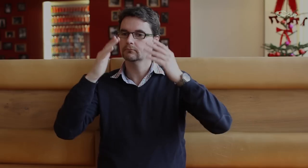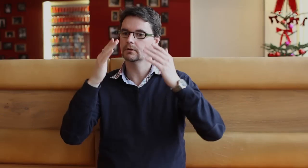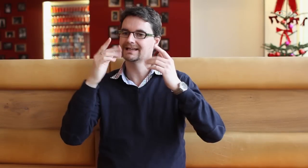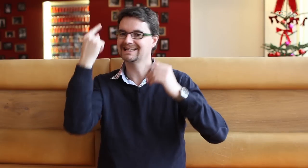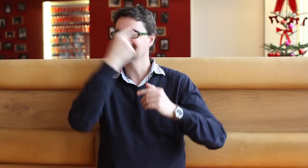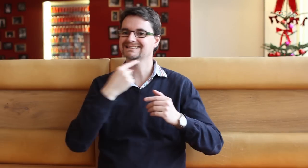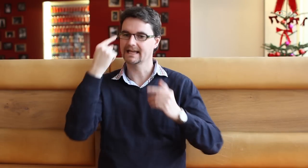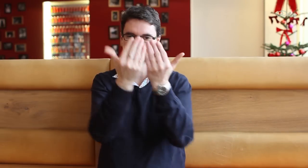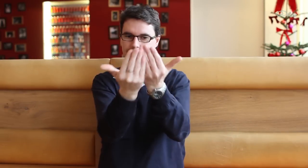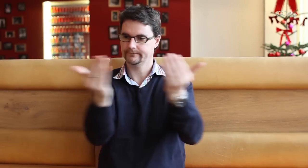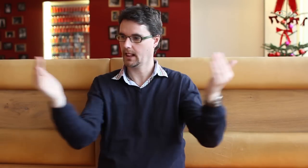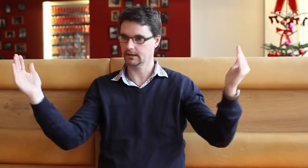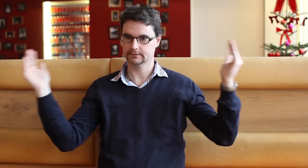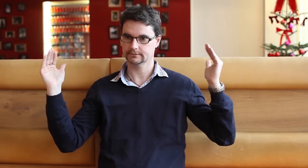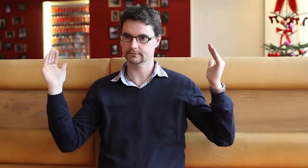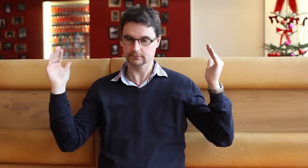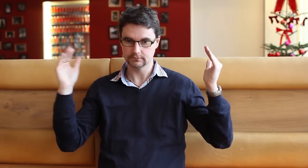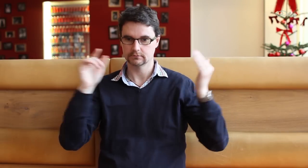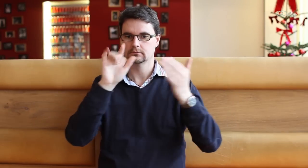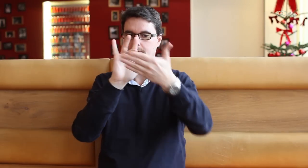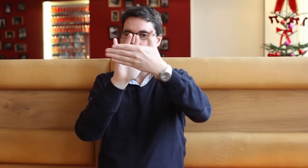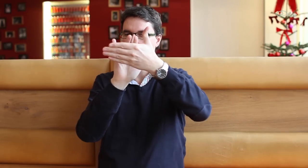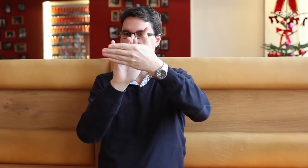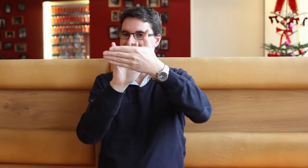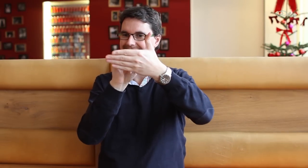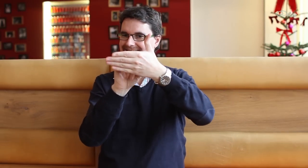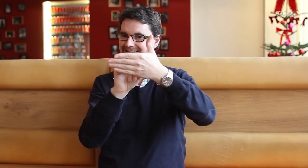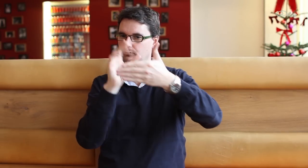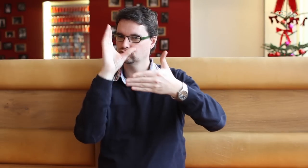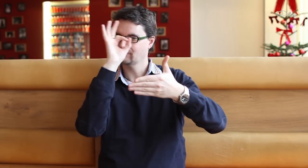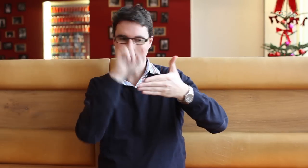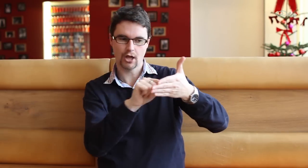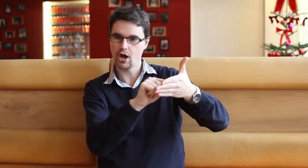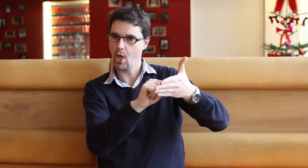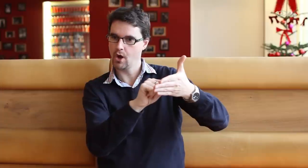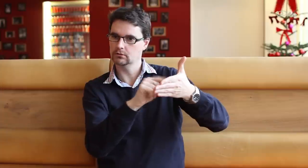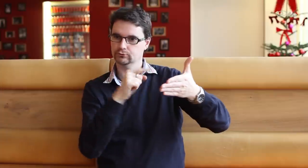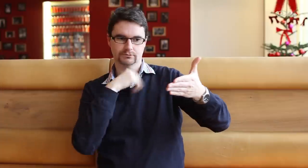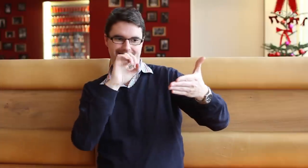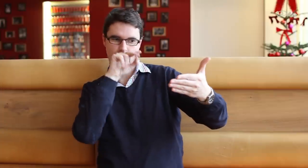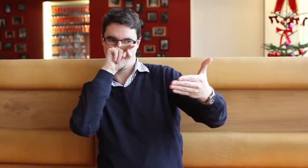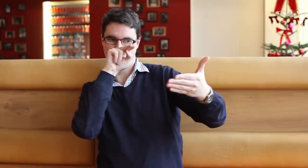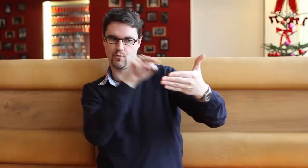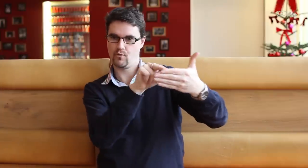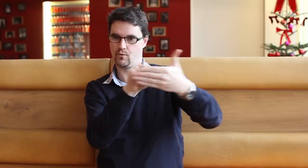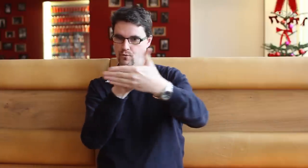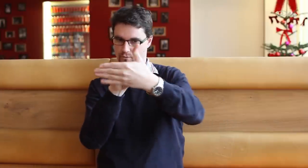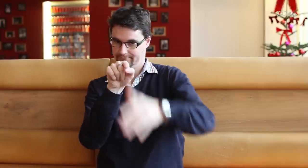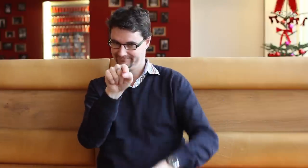Beim Test zur Messung des Gesichtsfeldes schaue ich auf ein schwarzes Loch. Ich soll es genau anschauen.